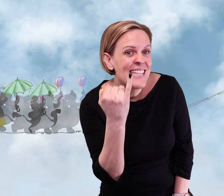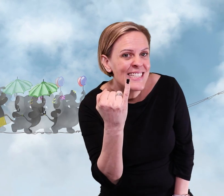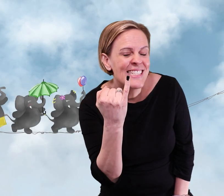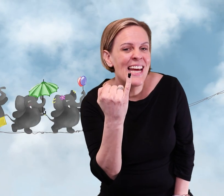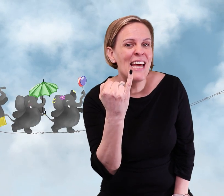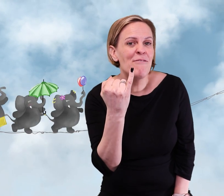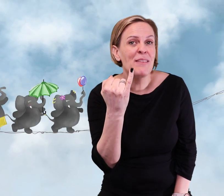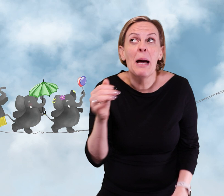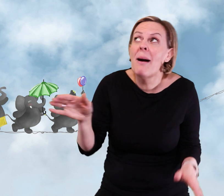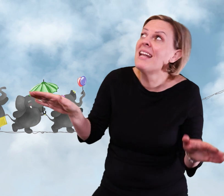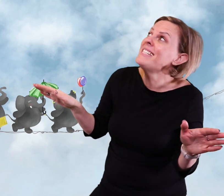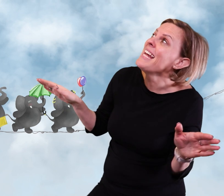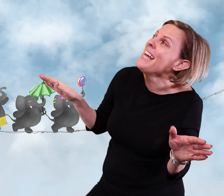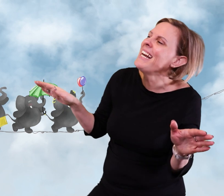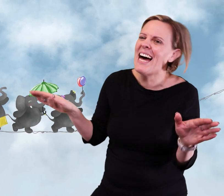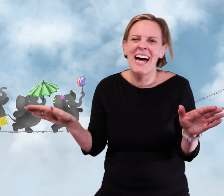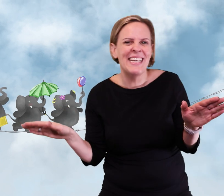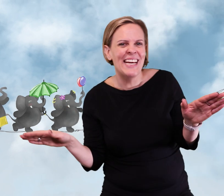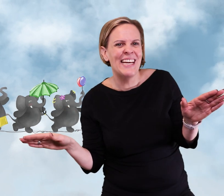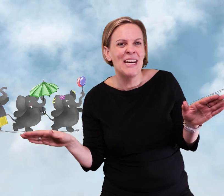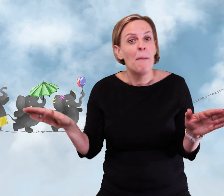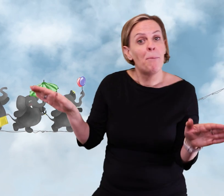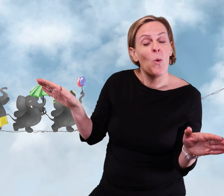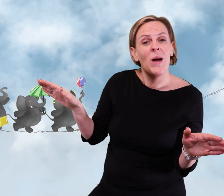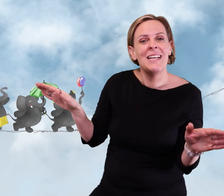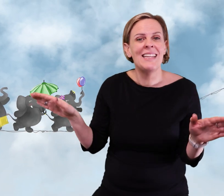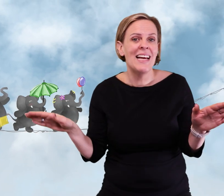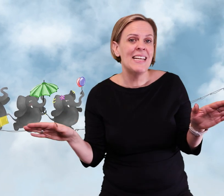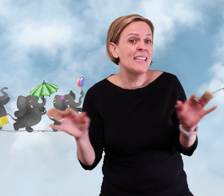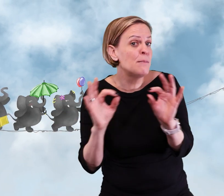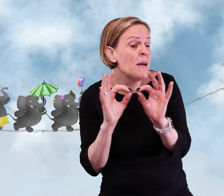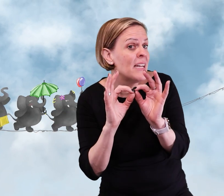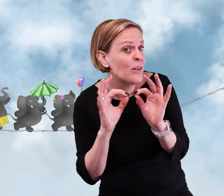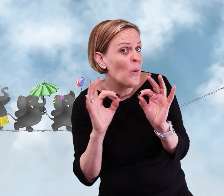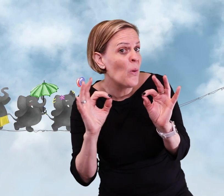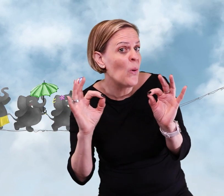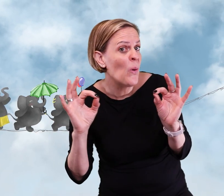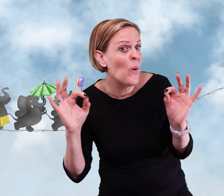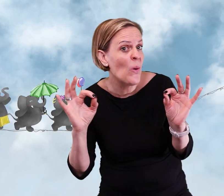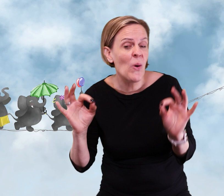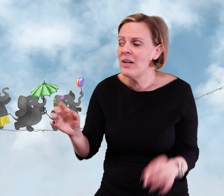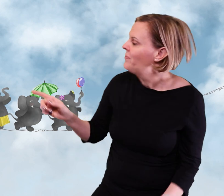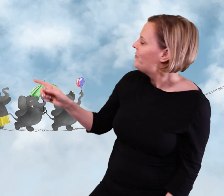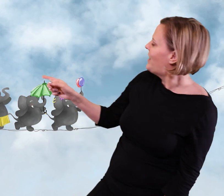sex elefanter balanserade på en liten spindeltråd